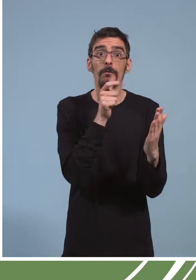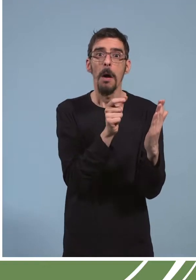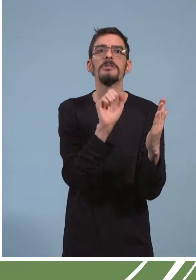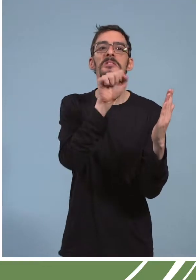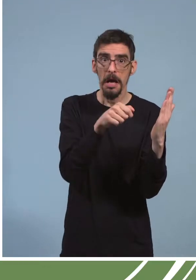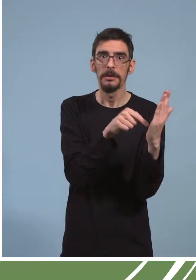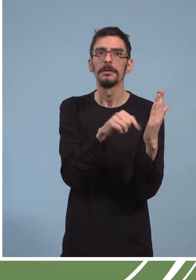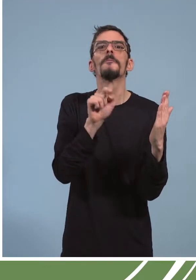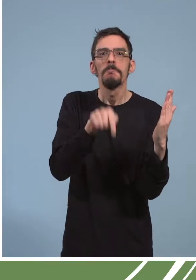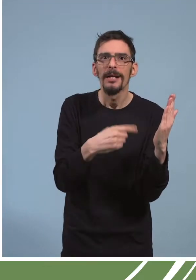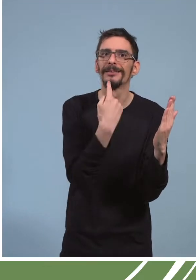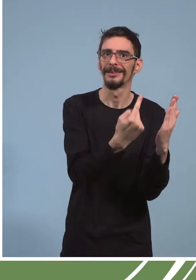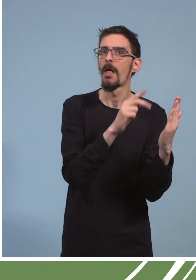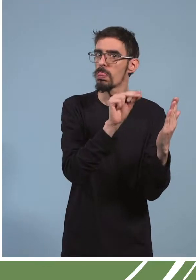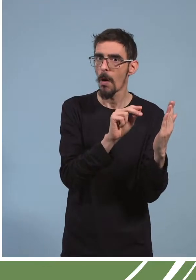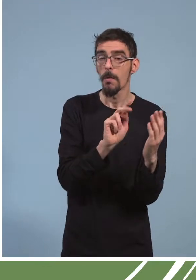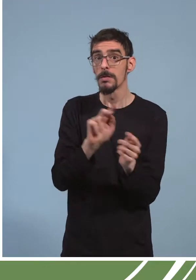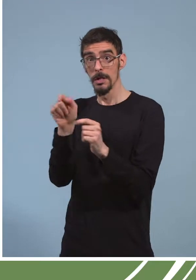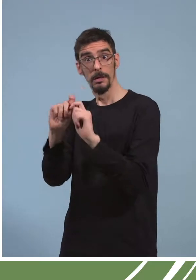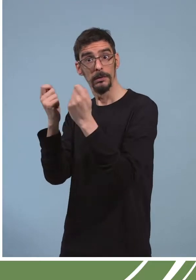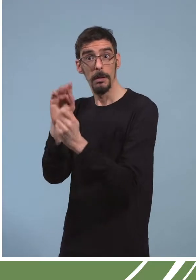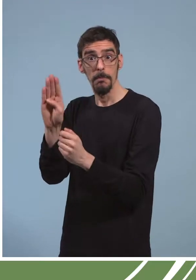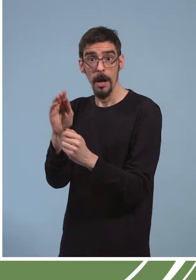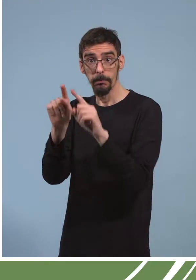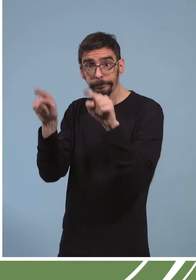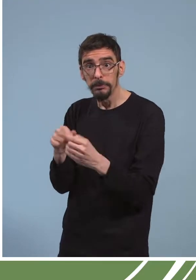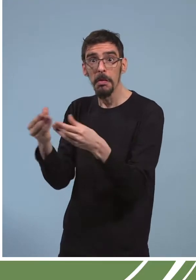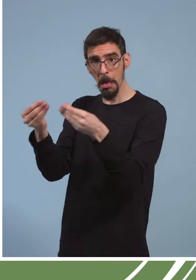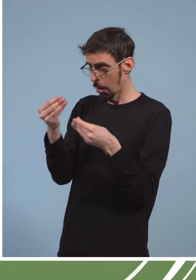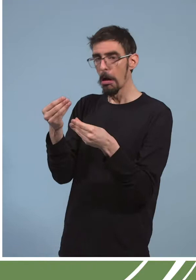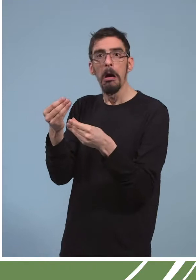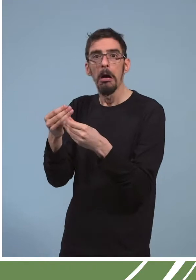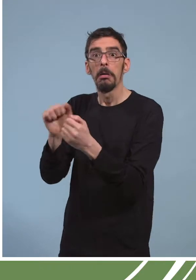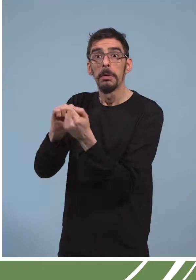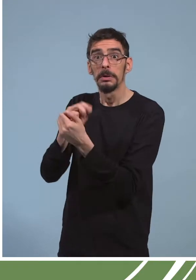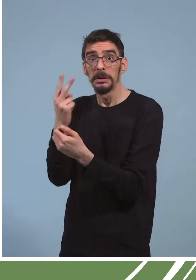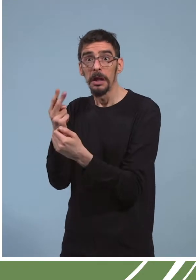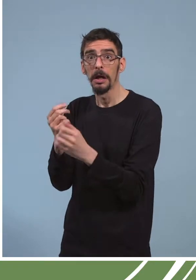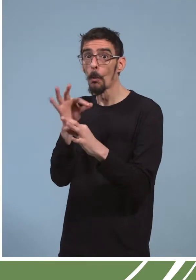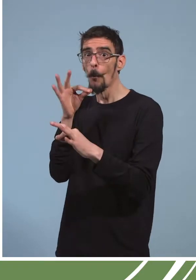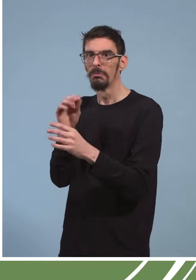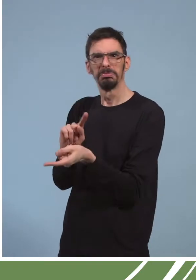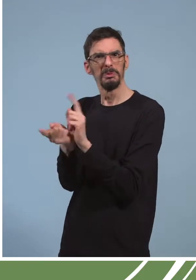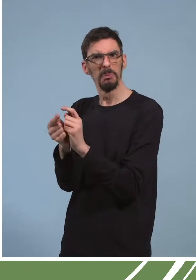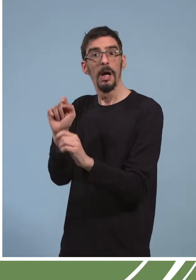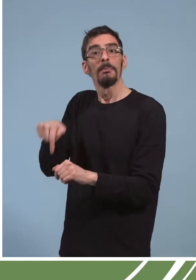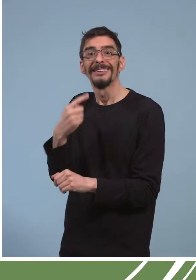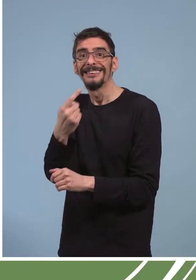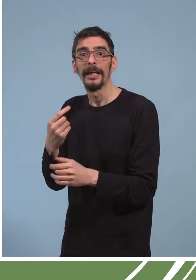Team B muss "Papier" sagen, wenn sie "Strohhalm" meinen. Die Teilnehmenden müssen diese Codewörter später verwenden, wenn sie mit den anderen Teams kommunizieren.